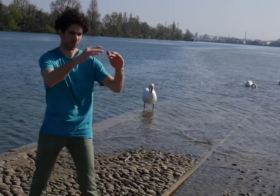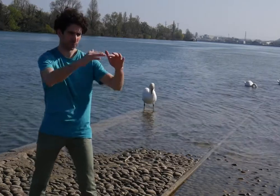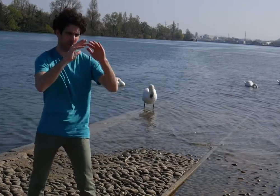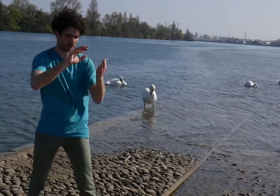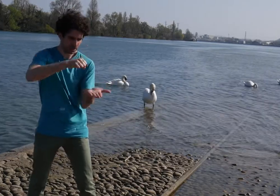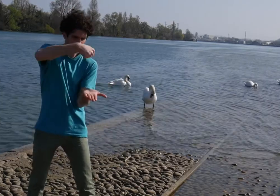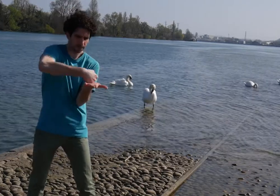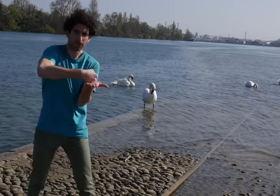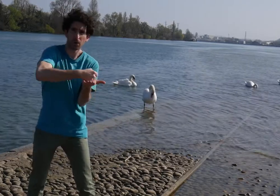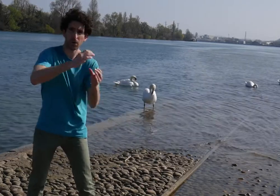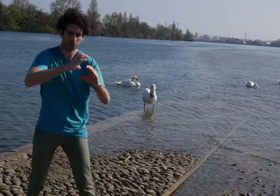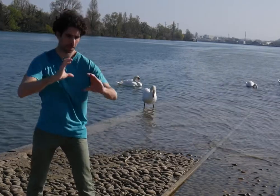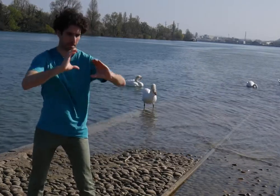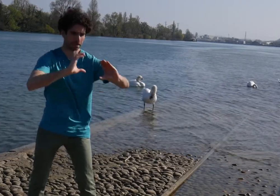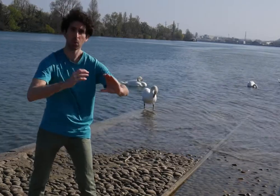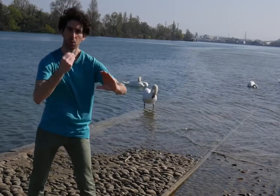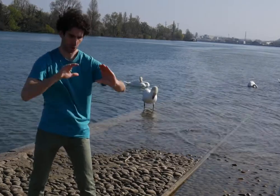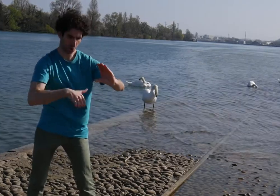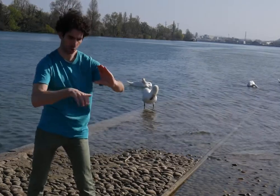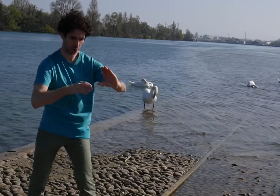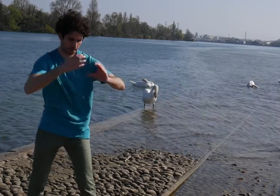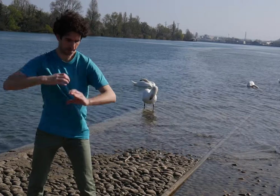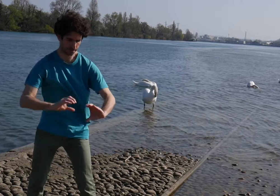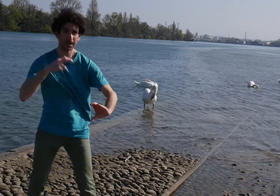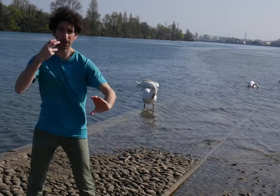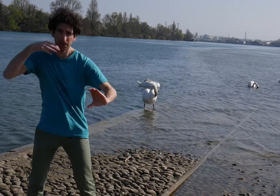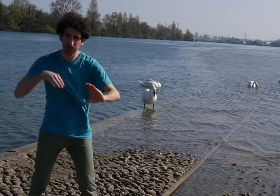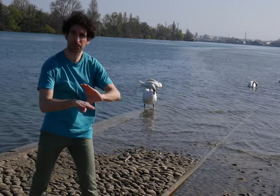un tunnel posé sur le fond marin ou creusé dessous pour les trains.